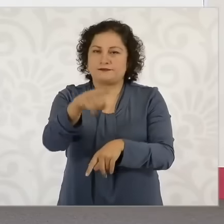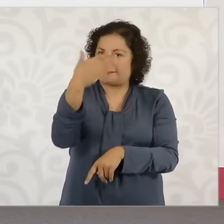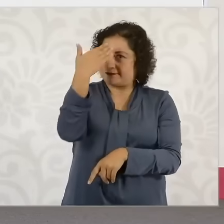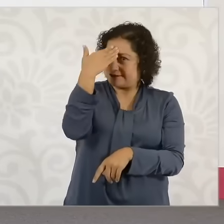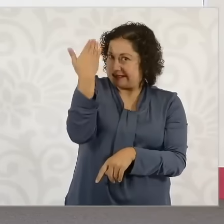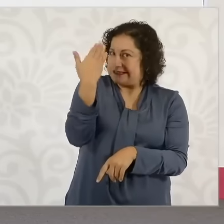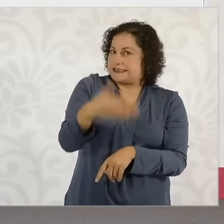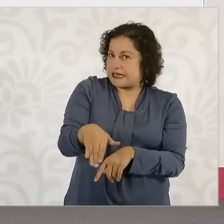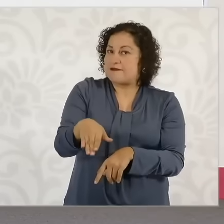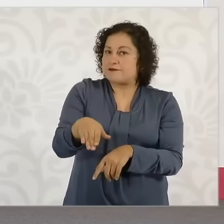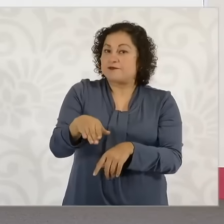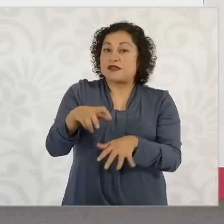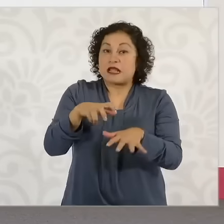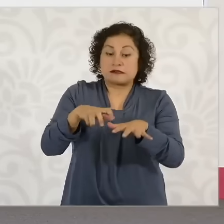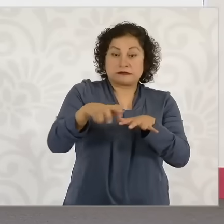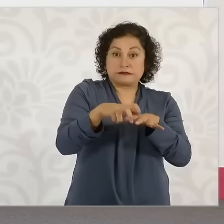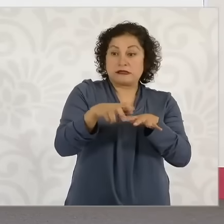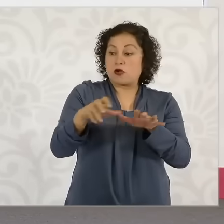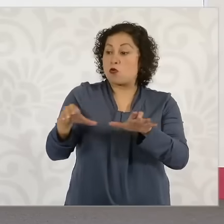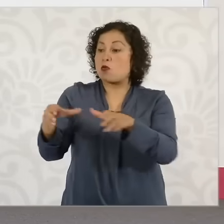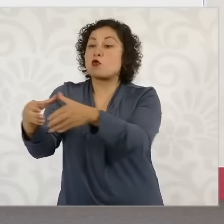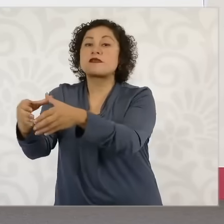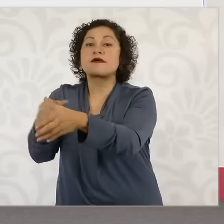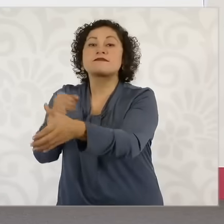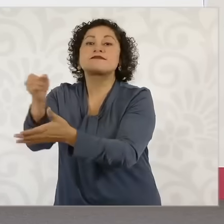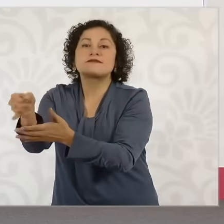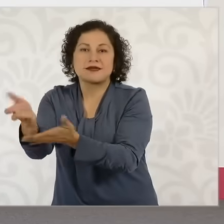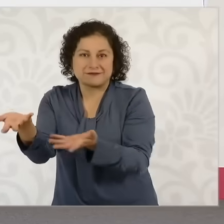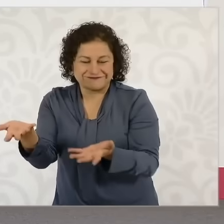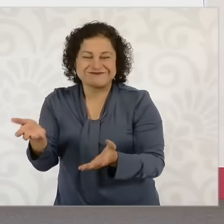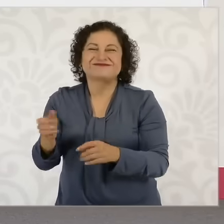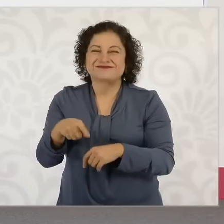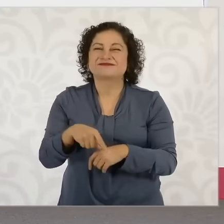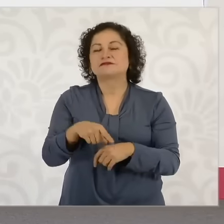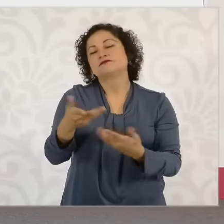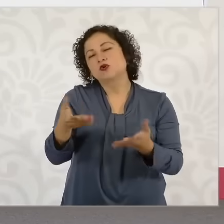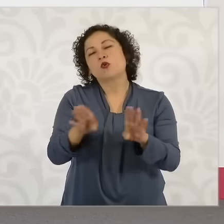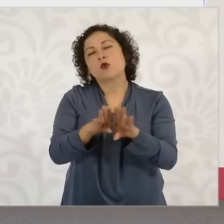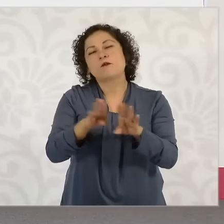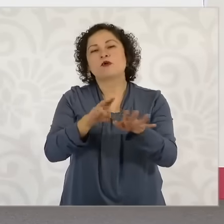de la población. Entonces, tenemos servicios de transporte de conectividad intermodal. Estamos